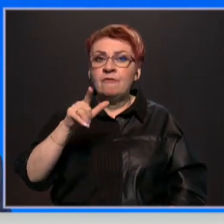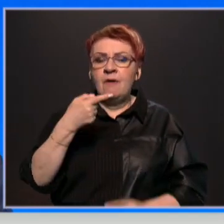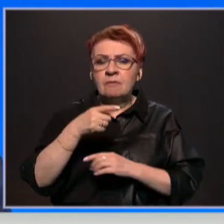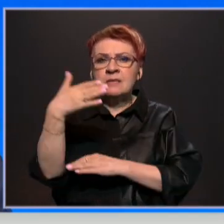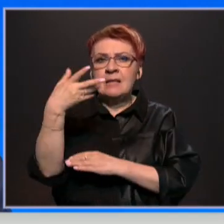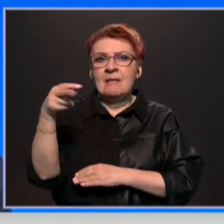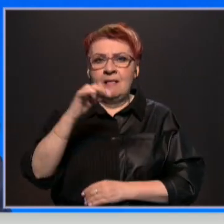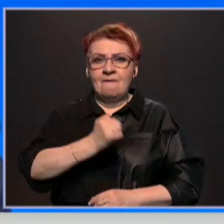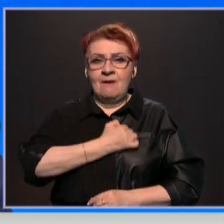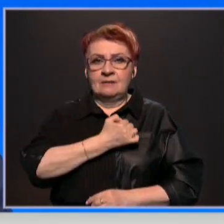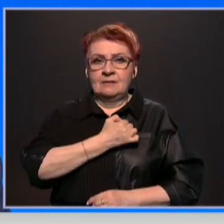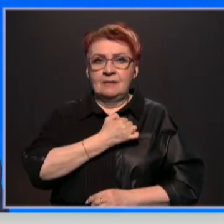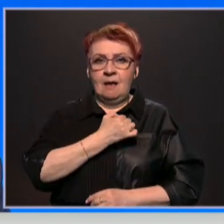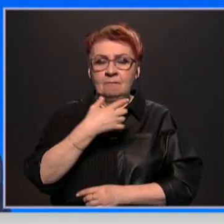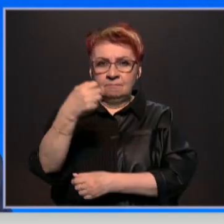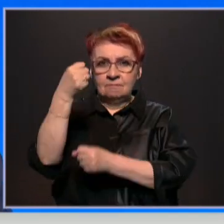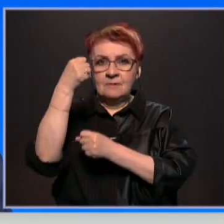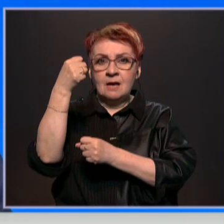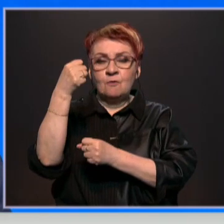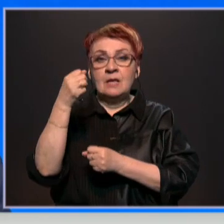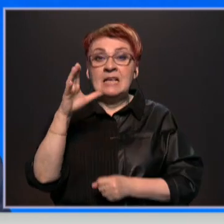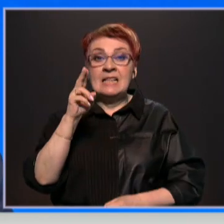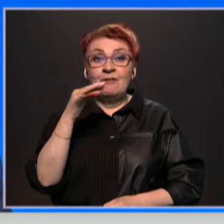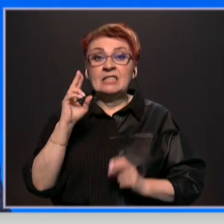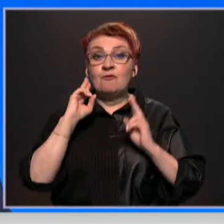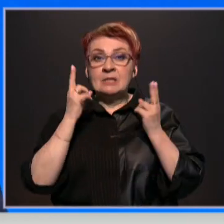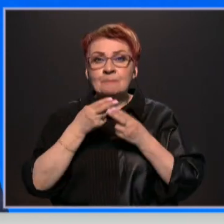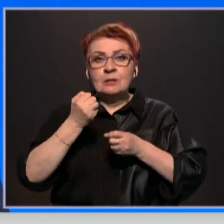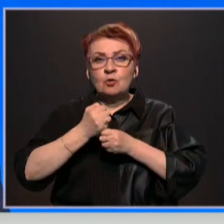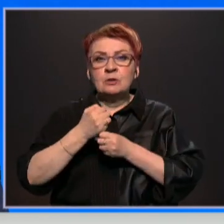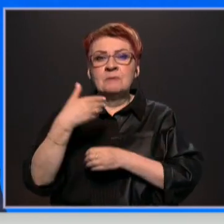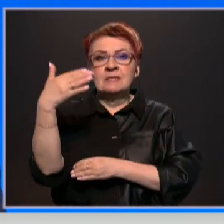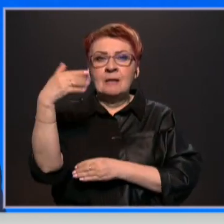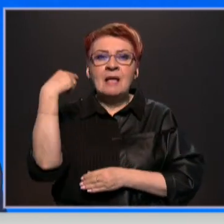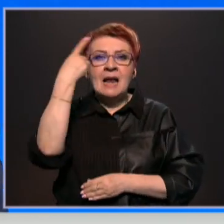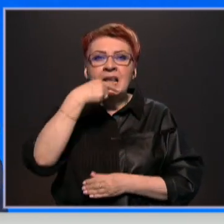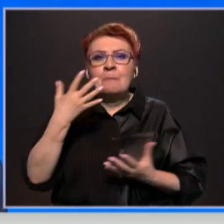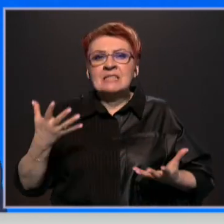духовного оформления бойцов росгвардии в словецком монастыре создали Знамя с ликом Спасителя вместе